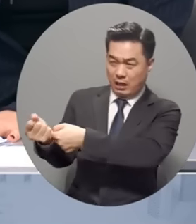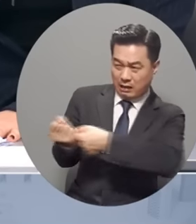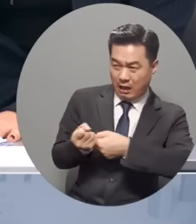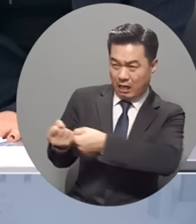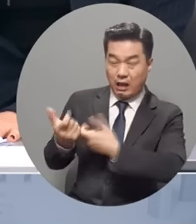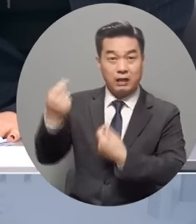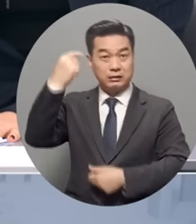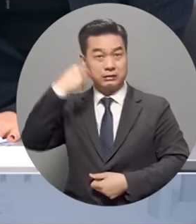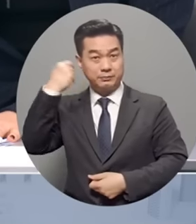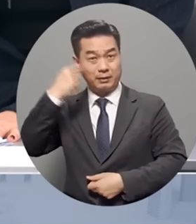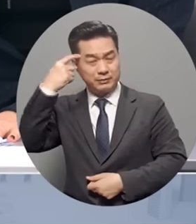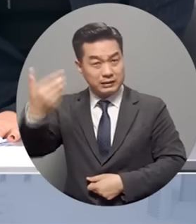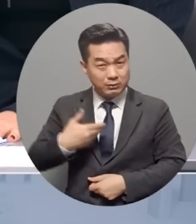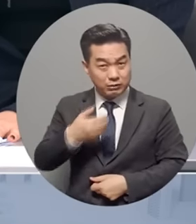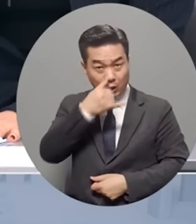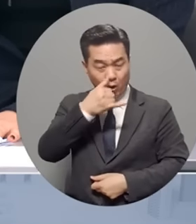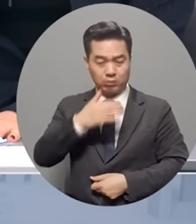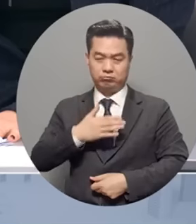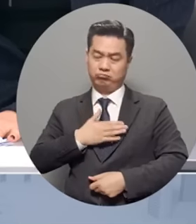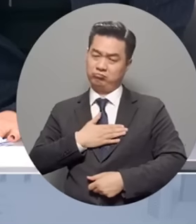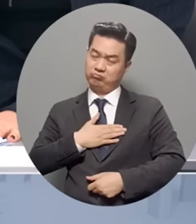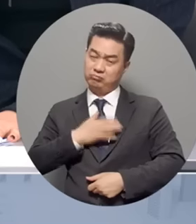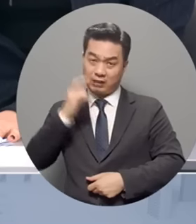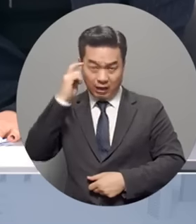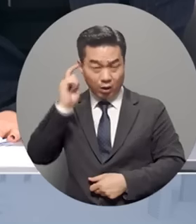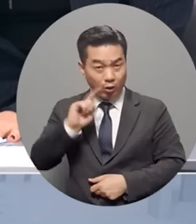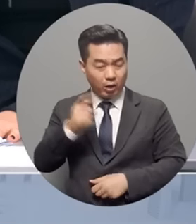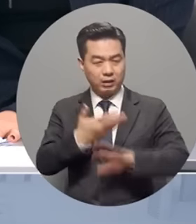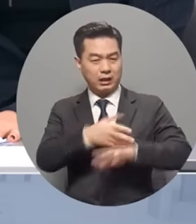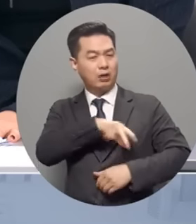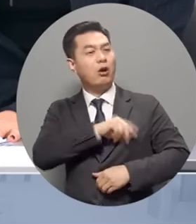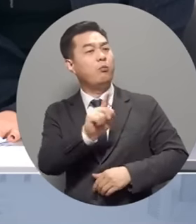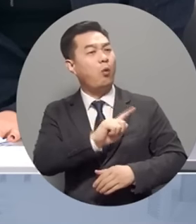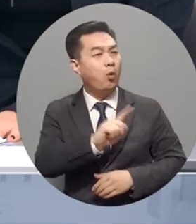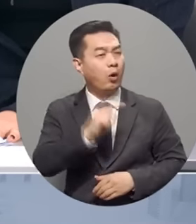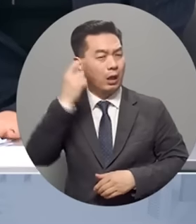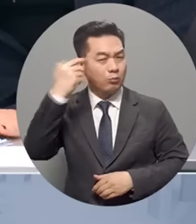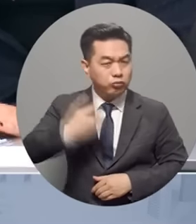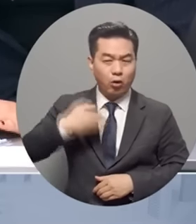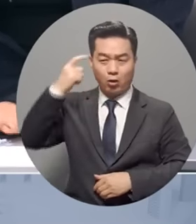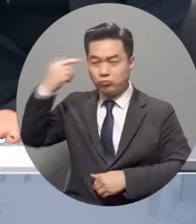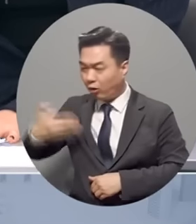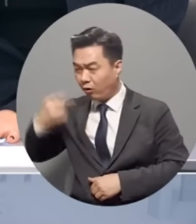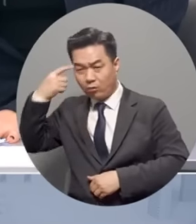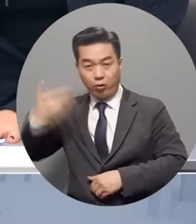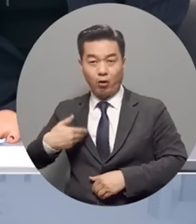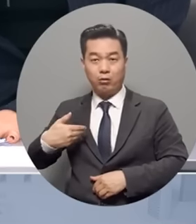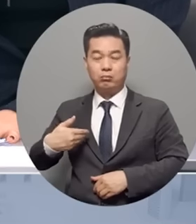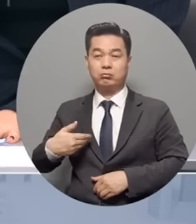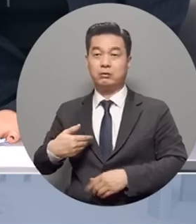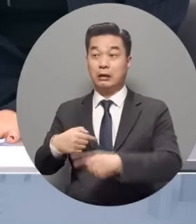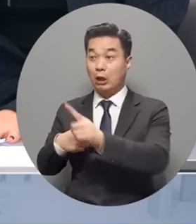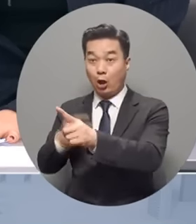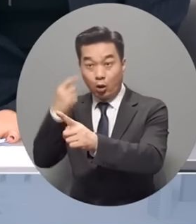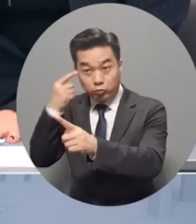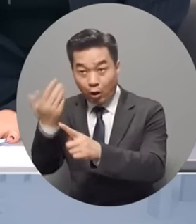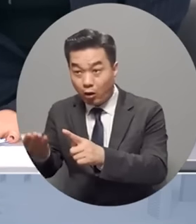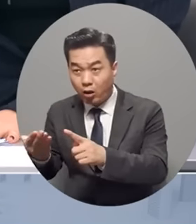파워 게임이 아니냐, 이런 질문까지받았는데요. 제 생각은 어떤지, 또 다른 의원들은 뭐라고 하는지를 저한테 물었습니다. (앵커) 자기는 모른다.